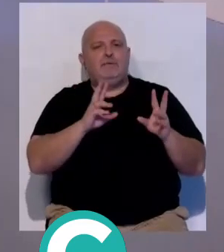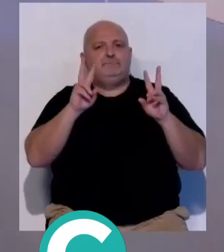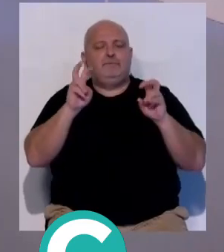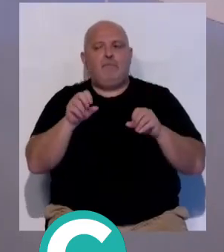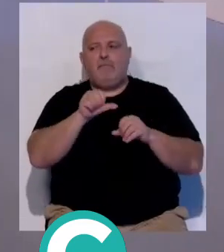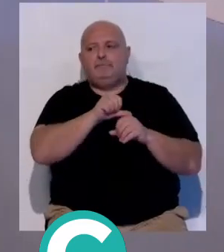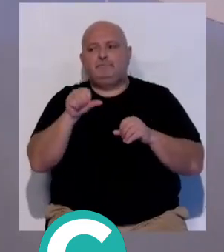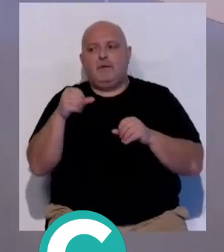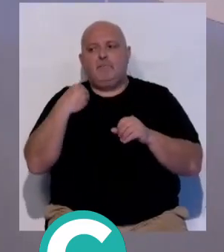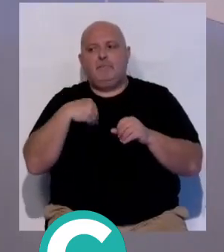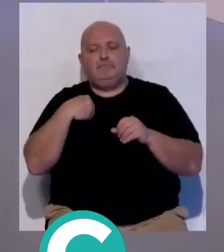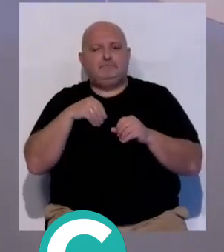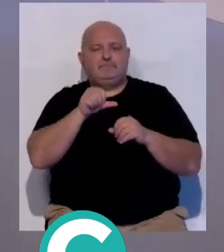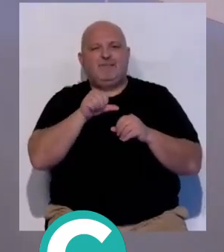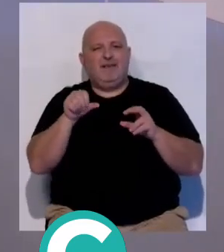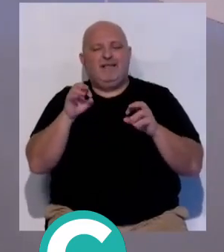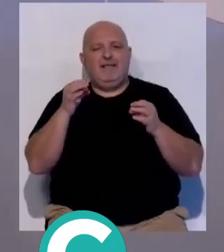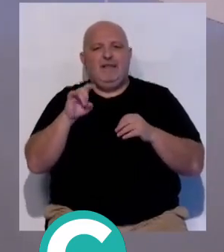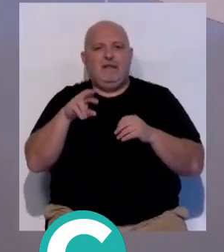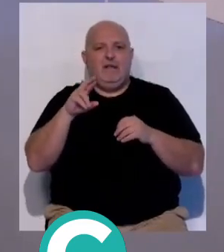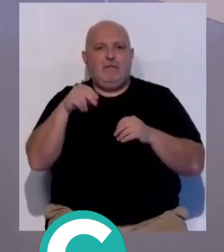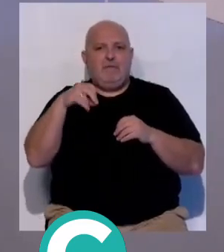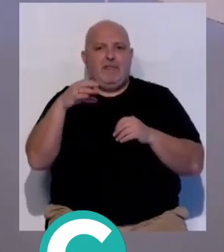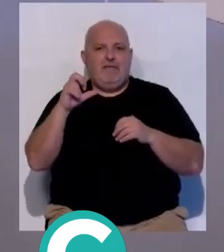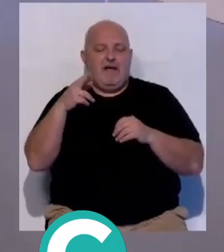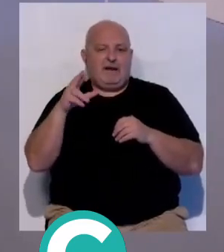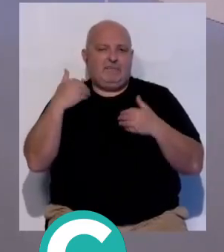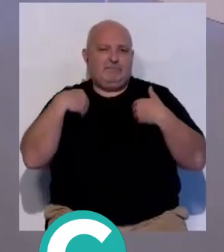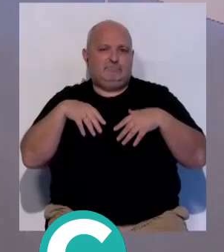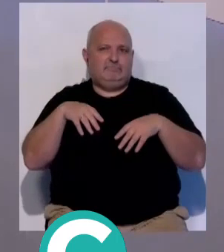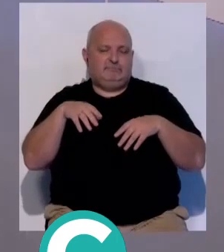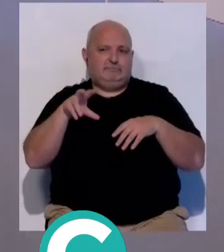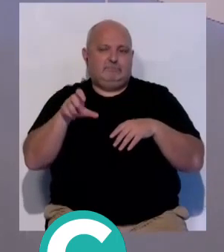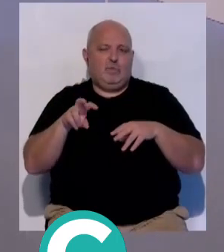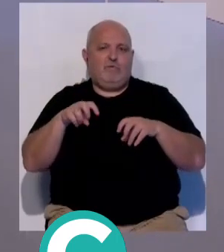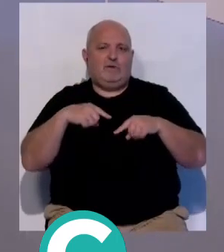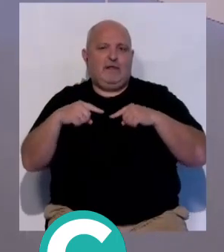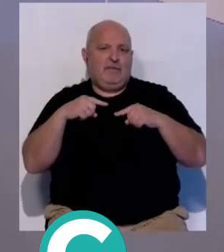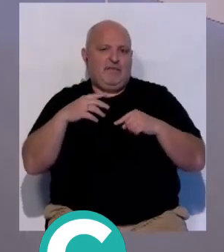esta semana hablando toda la semana de José Luis mendiriva como nuevo inquilino en el banquillo del